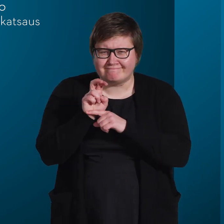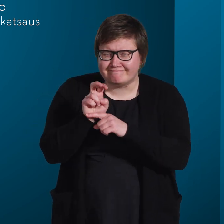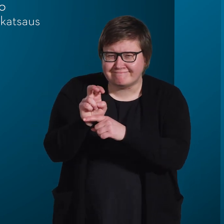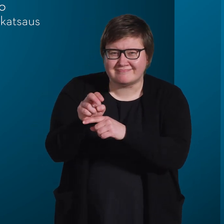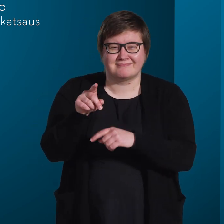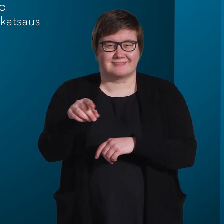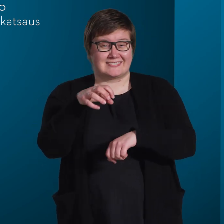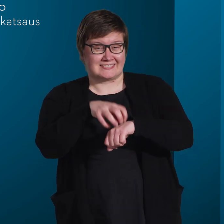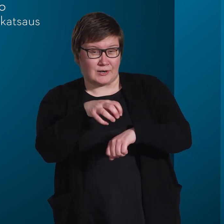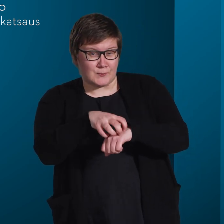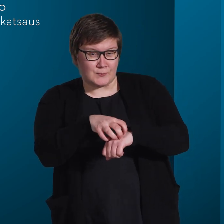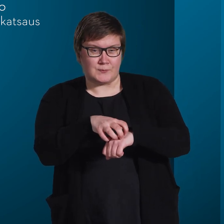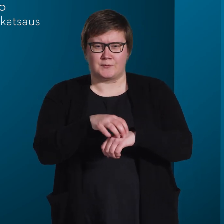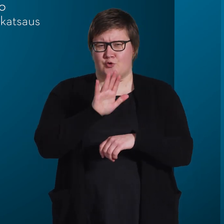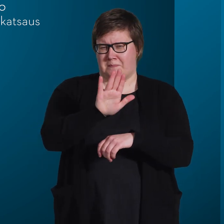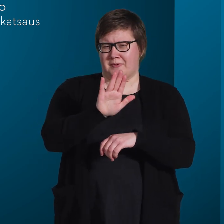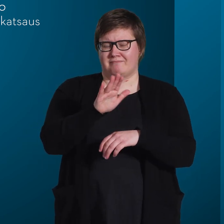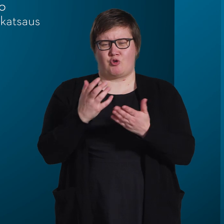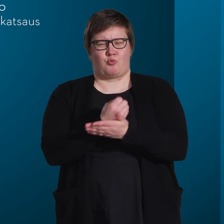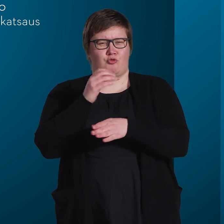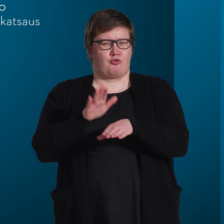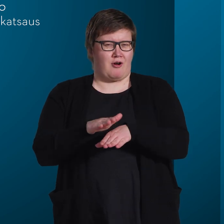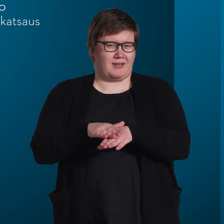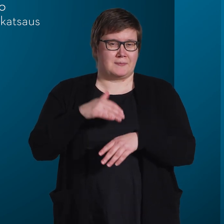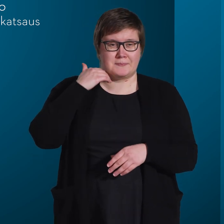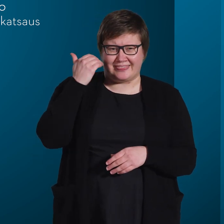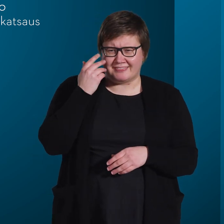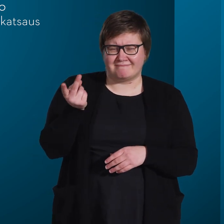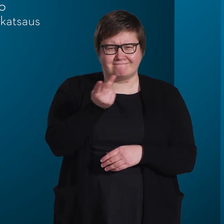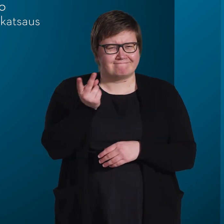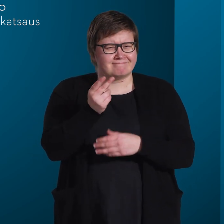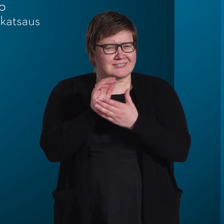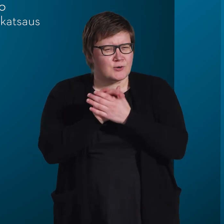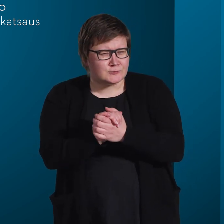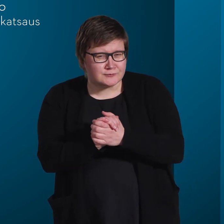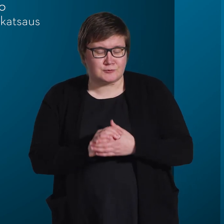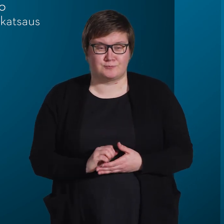seurataan Sirkun ja tämän löytökoira Betin ystävyyttä.